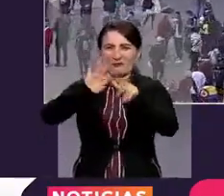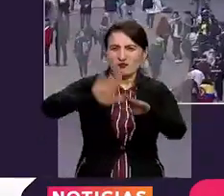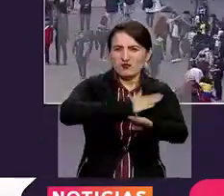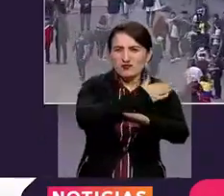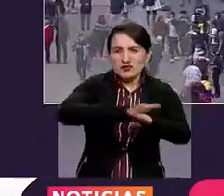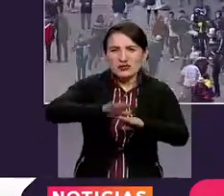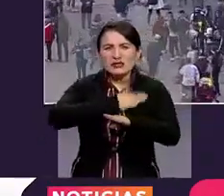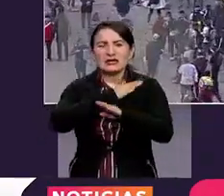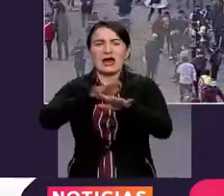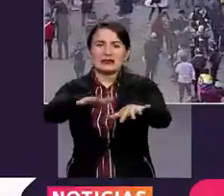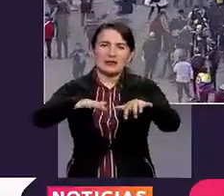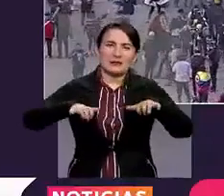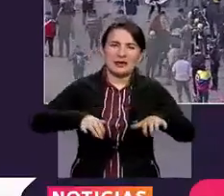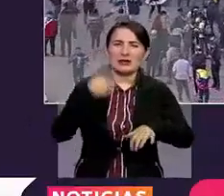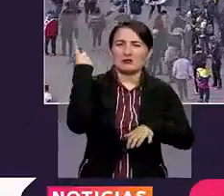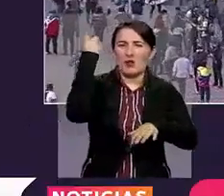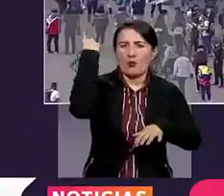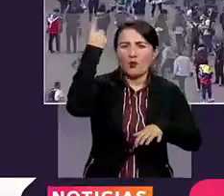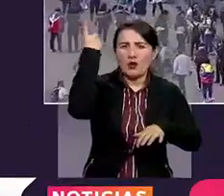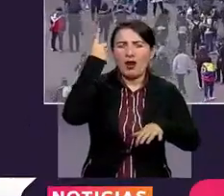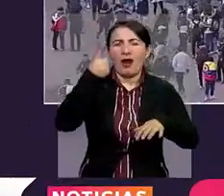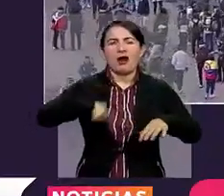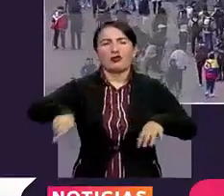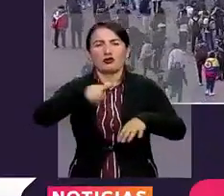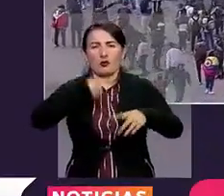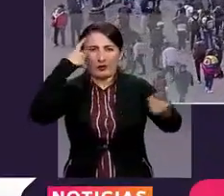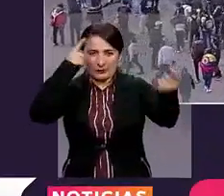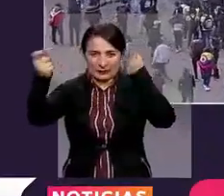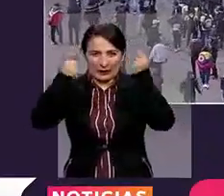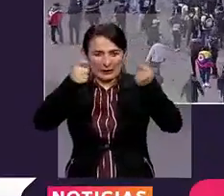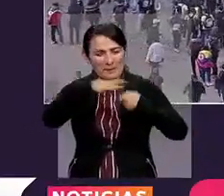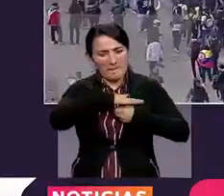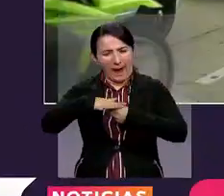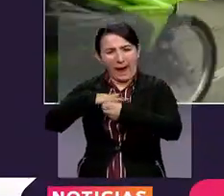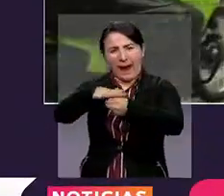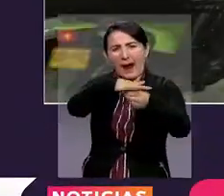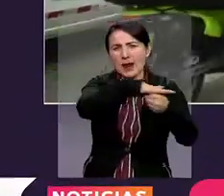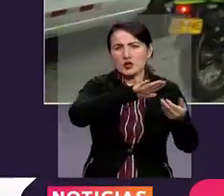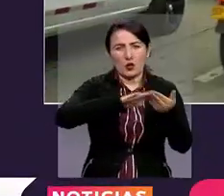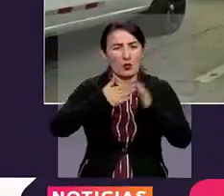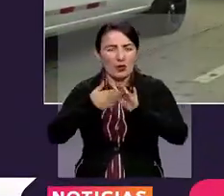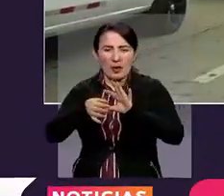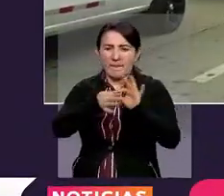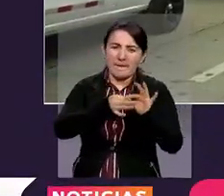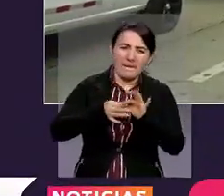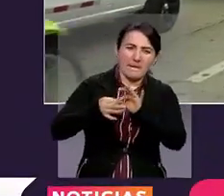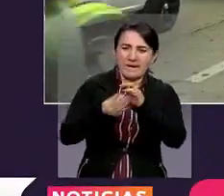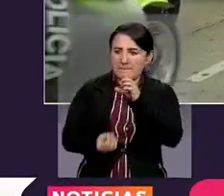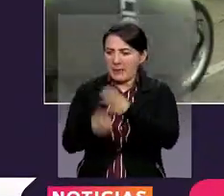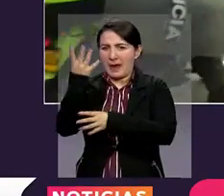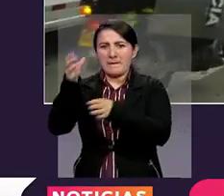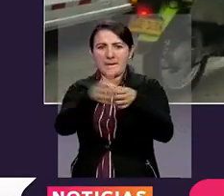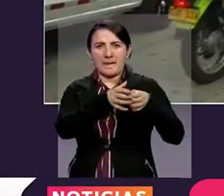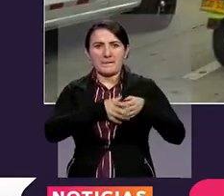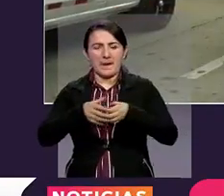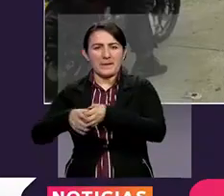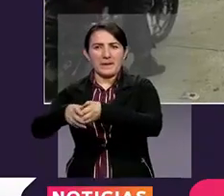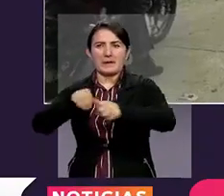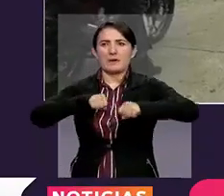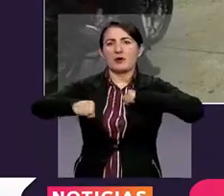ACCESO A LA SALUD, LA EDUCACIóN, BRECHAS COMENTARON DURANTE LA PANDEMIA Y SURGEN NUEVAS FORMAS DESDE EL ARTE, ES DE LOS